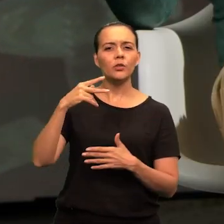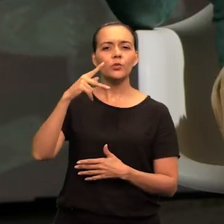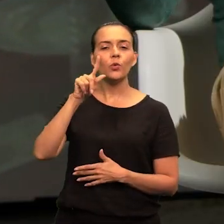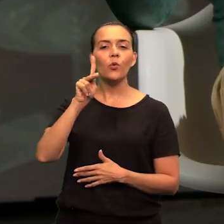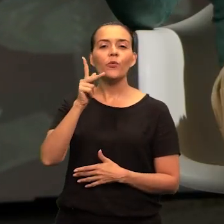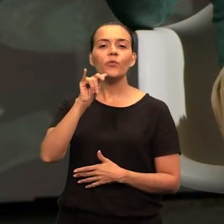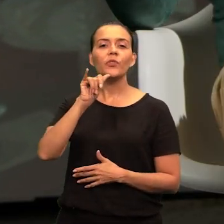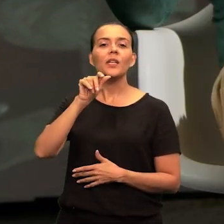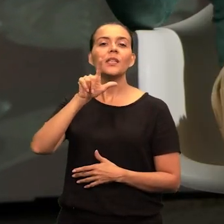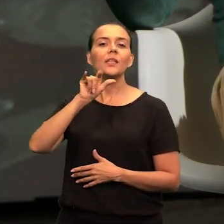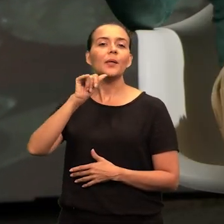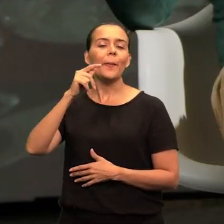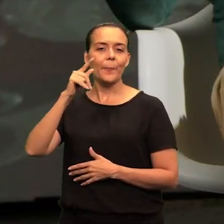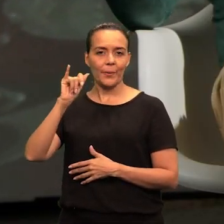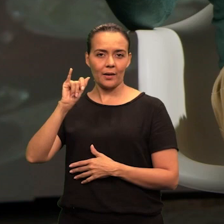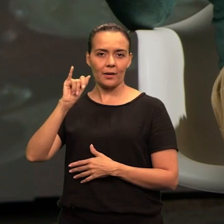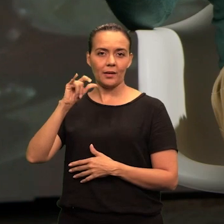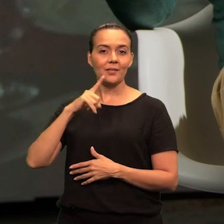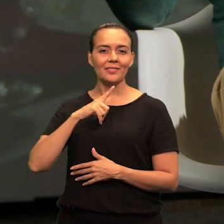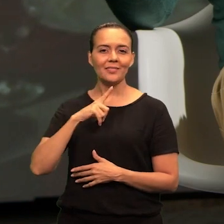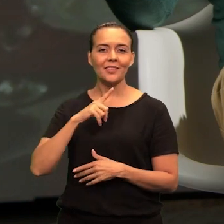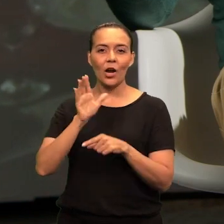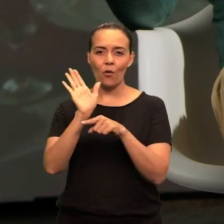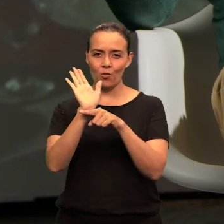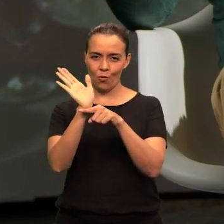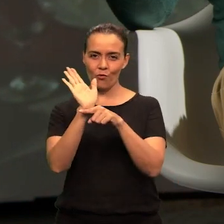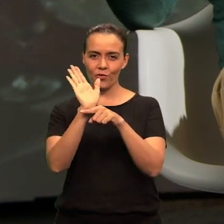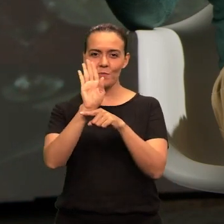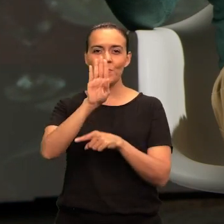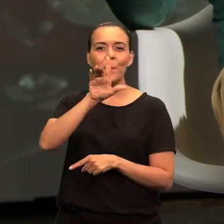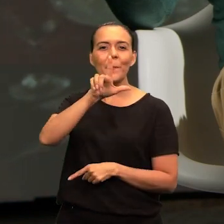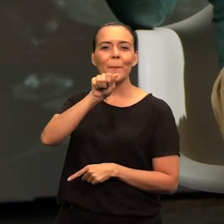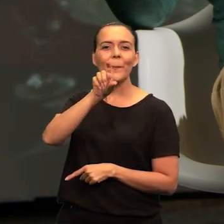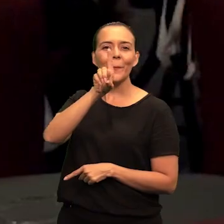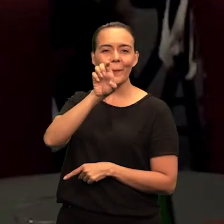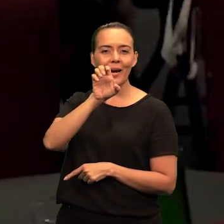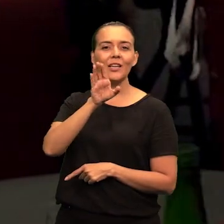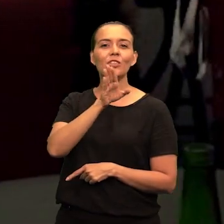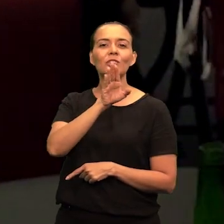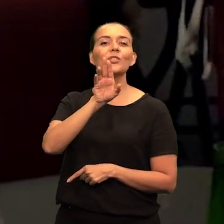o Philip K. Dick, que escreveu o conto no qual está baseado o filme Blade Runner